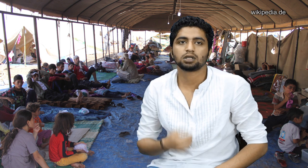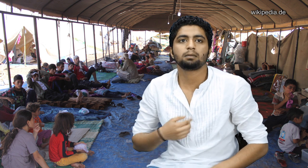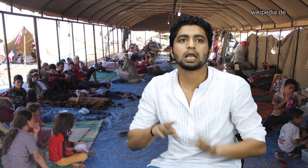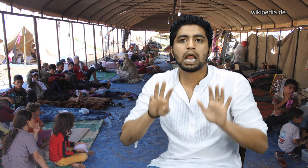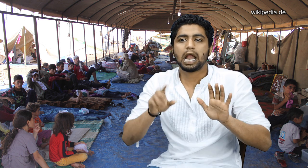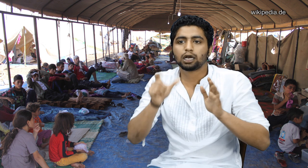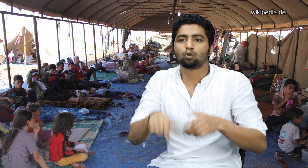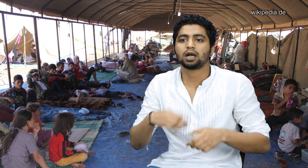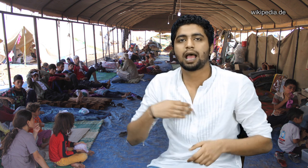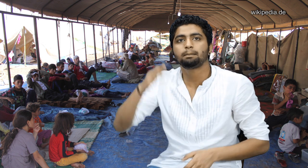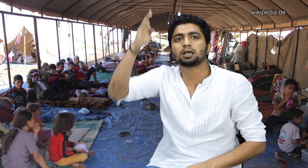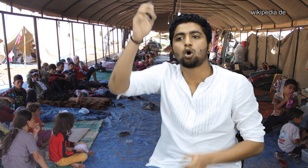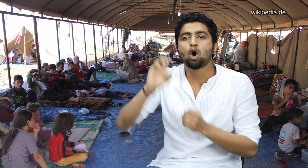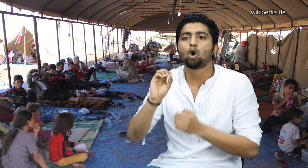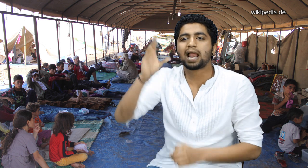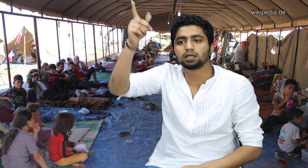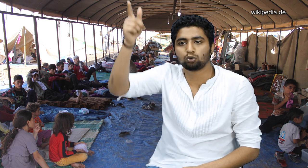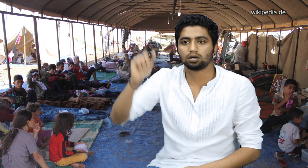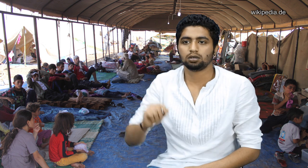Seit 8 Monaten lebe ich in Oranienburg.